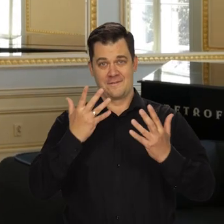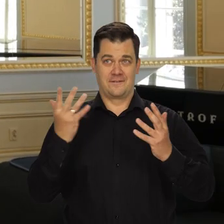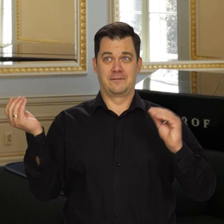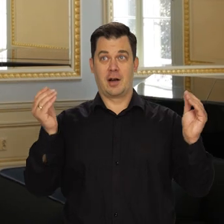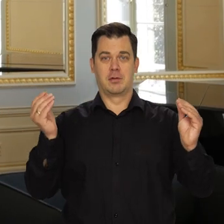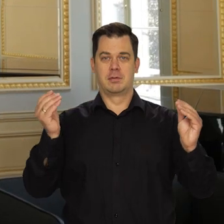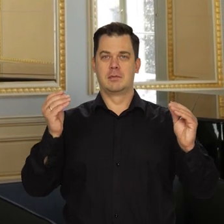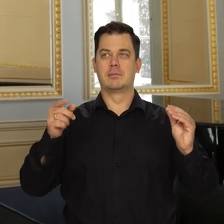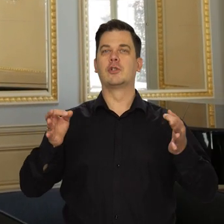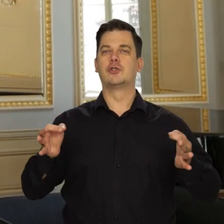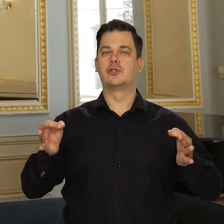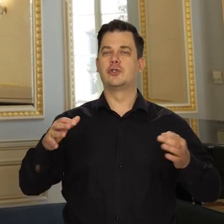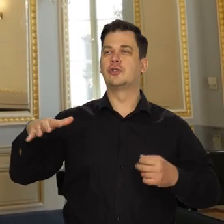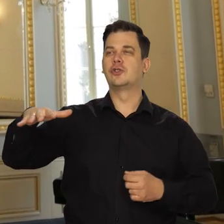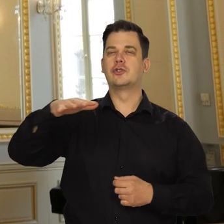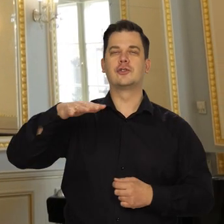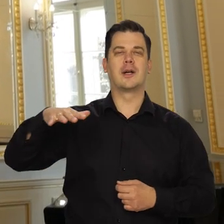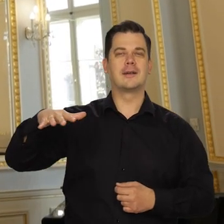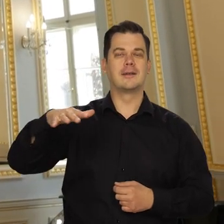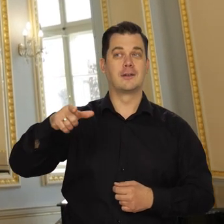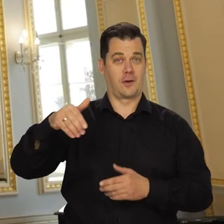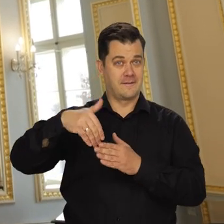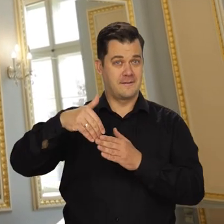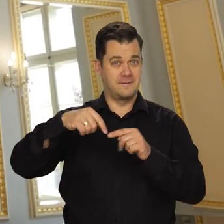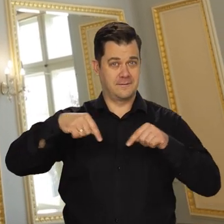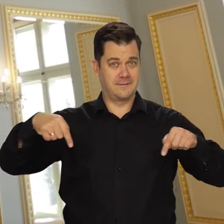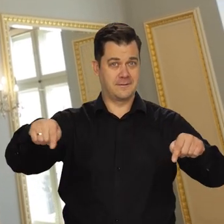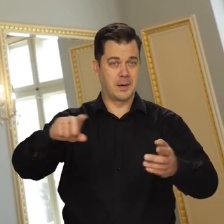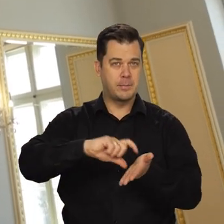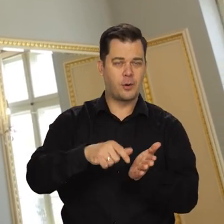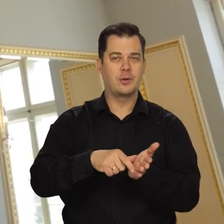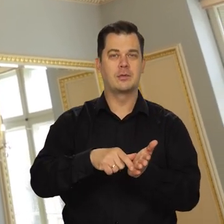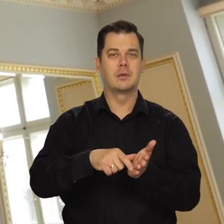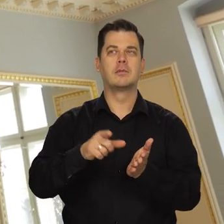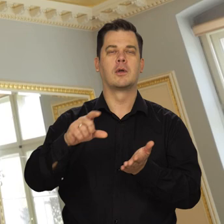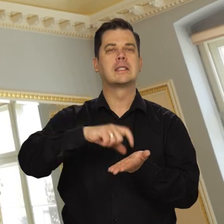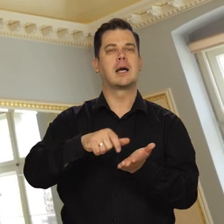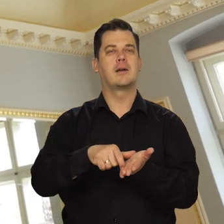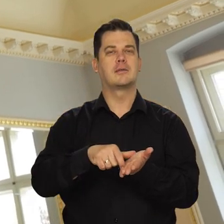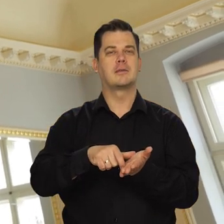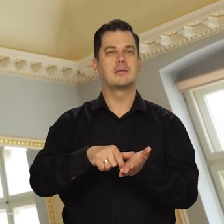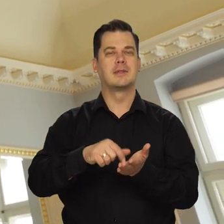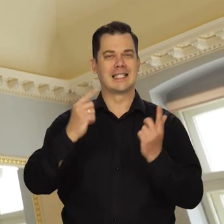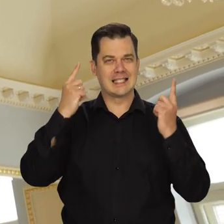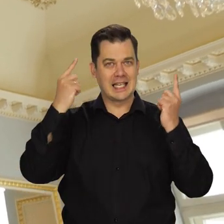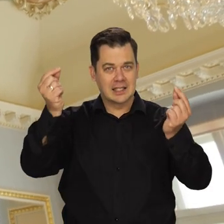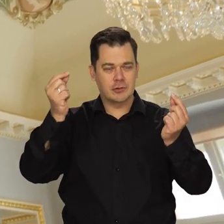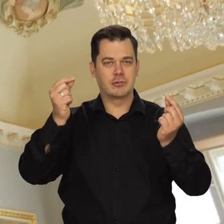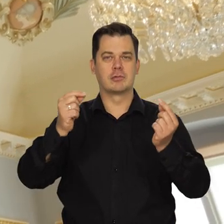Wygląd, który oglądamy dzisiaj, wnętrza, w których się znajdujemy, tak jak ten Salonik Cesarski –